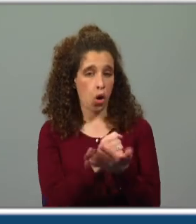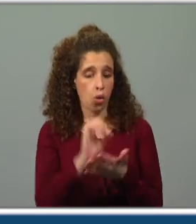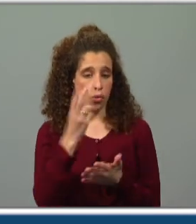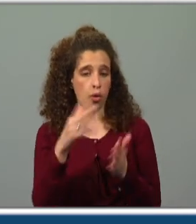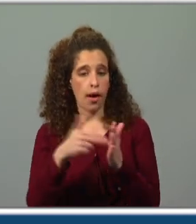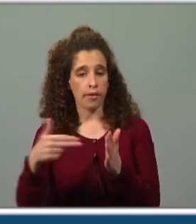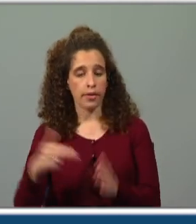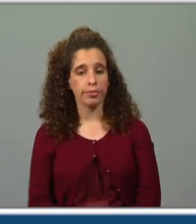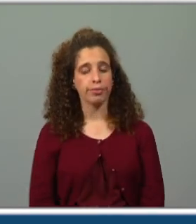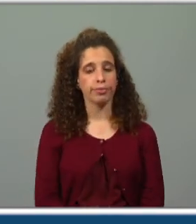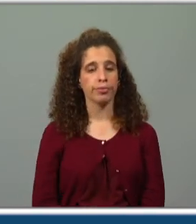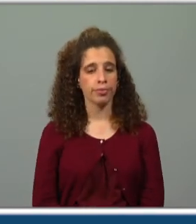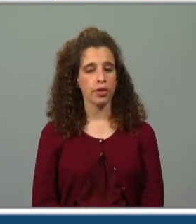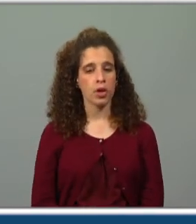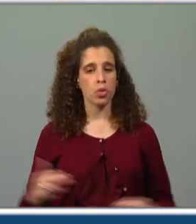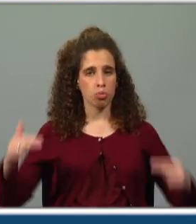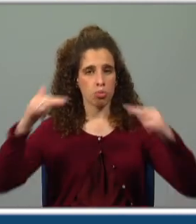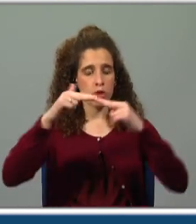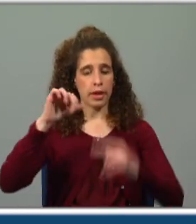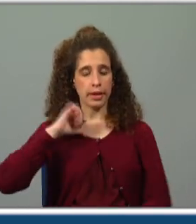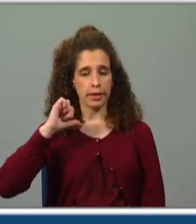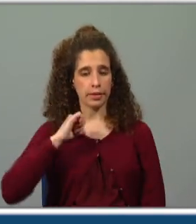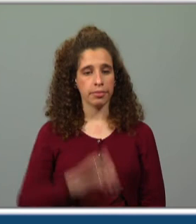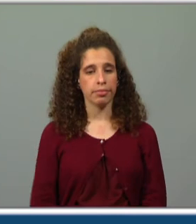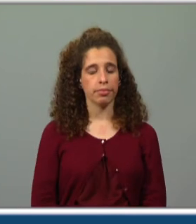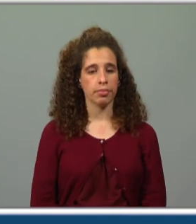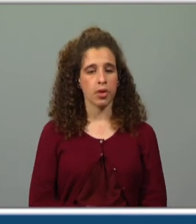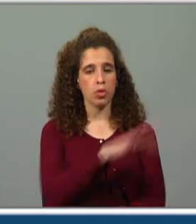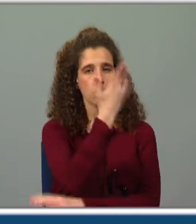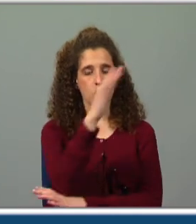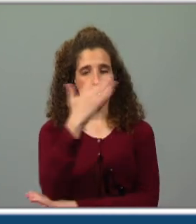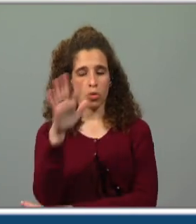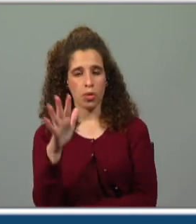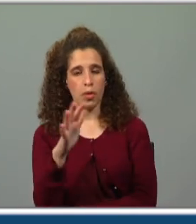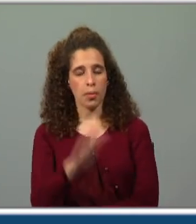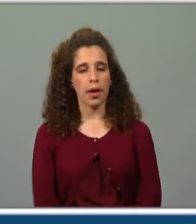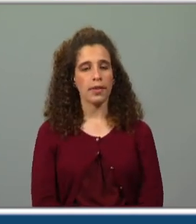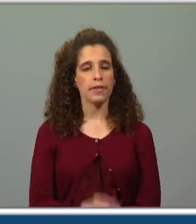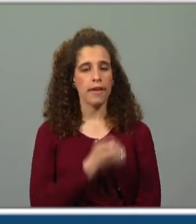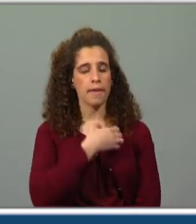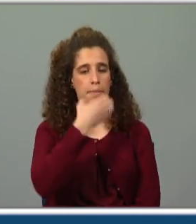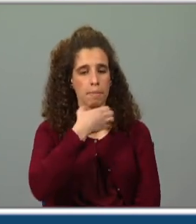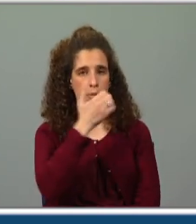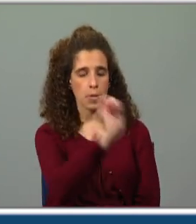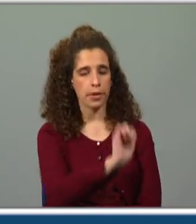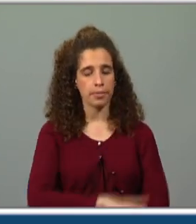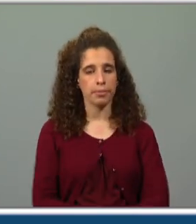um Aqueduto castanho um Pomar de macieiras 一個棕色的渡槽一個果園蘋果樹